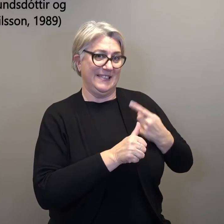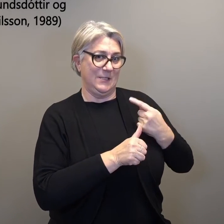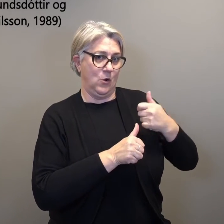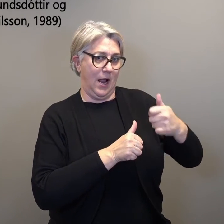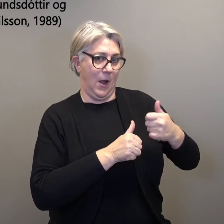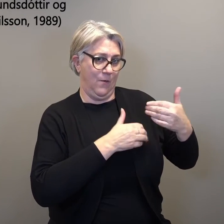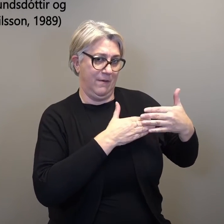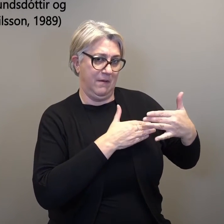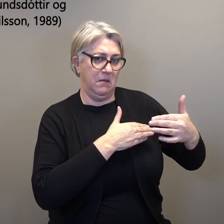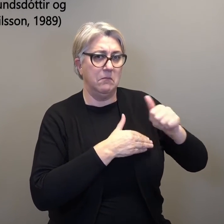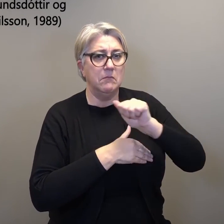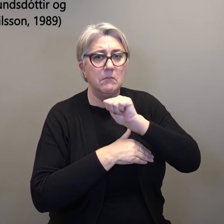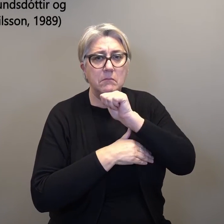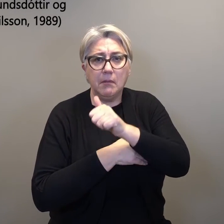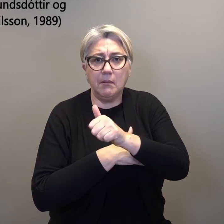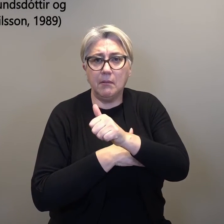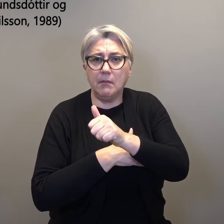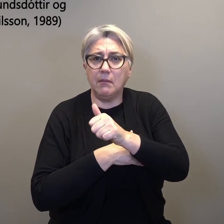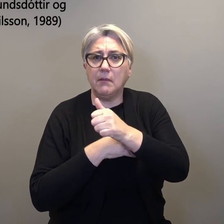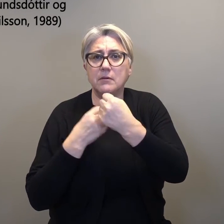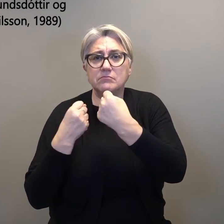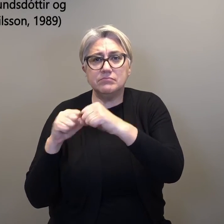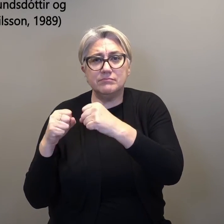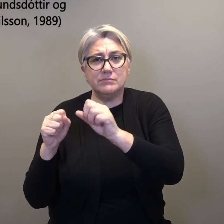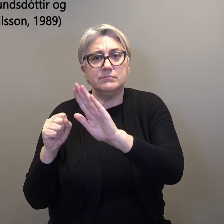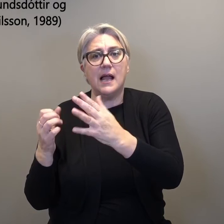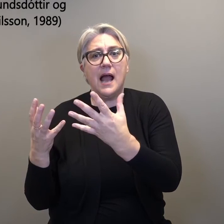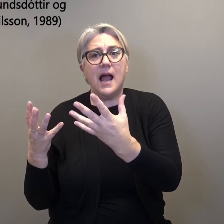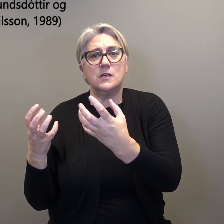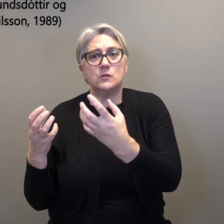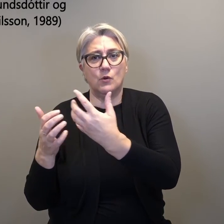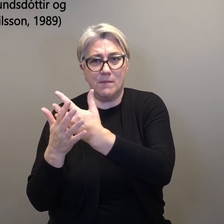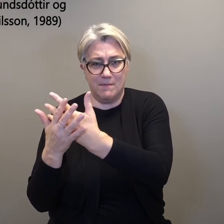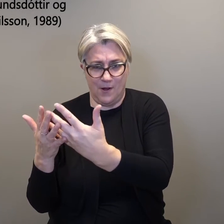Fyrstu árin var lítið gert í hagsmunamálum.